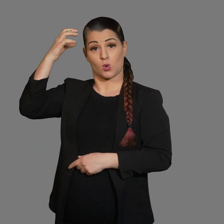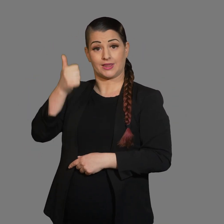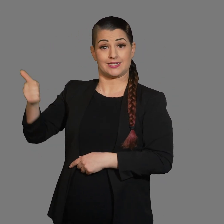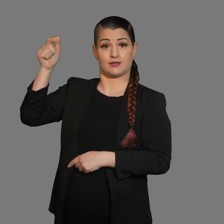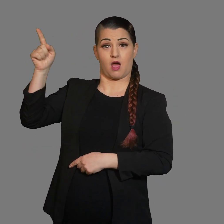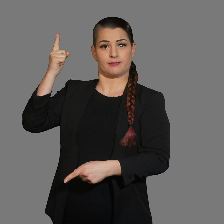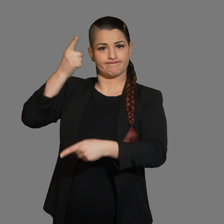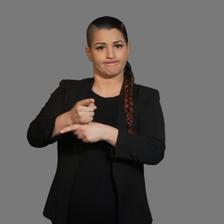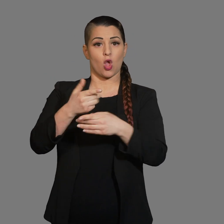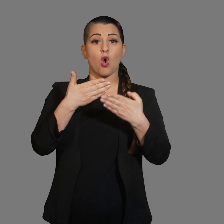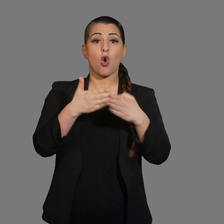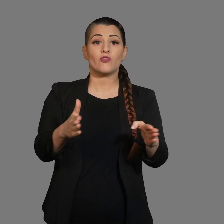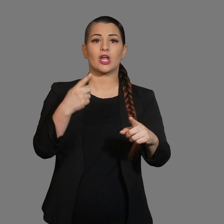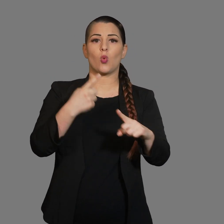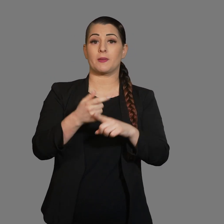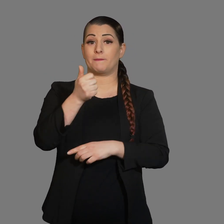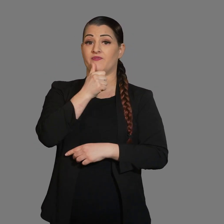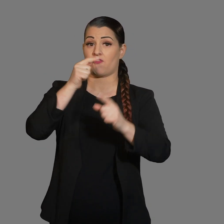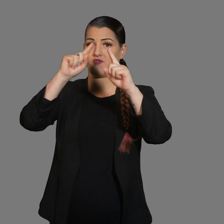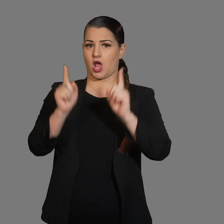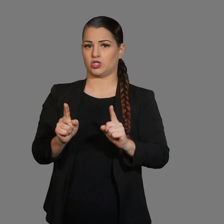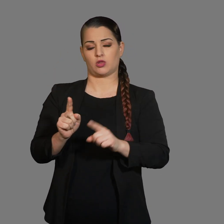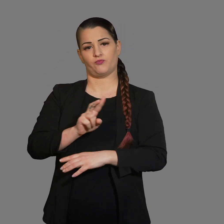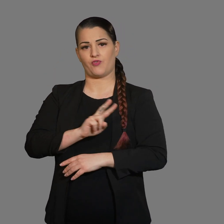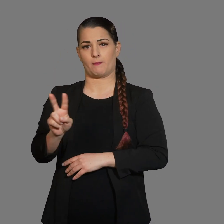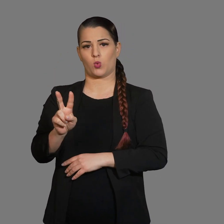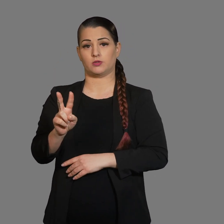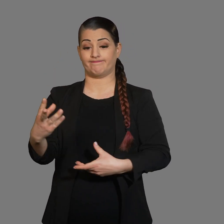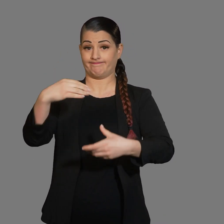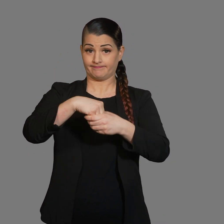Der Bundesrat verbietet öffentliche und private Veranstaltungen.